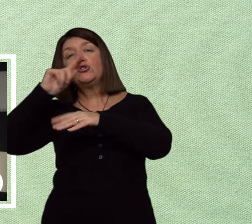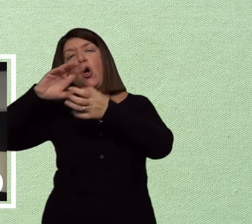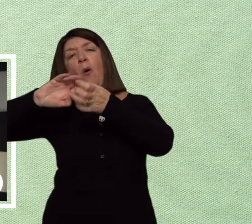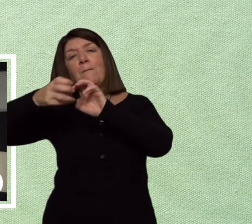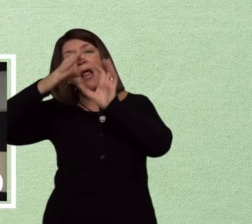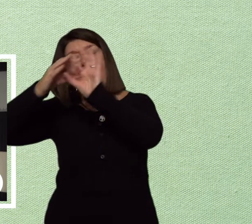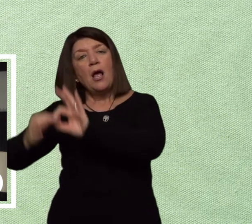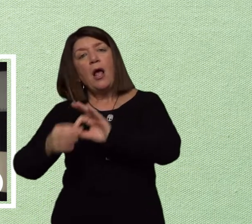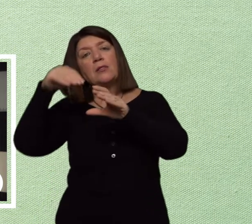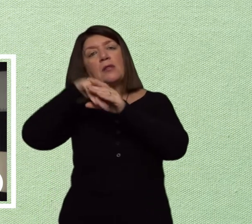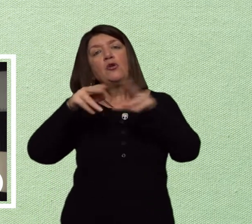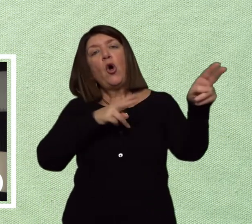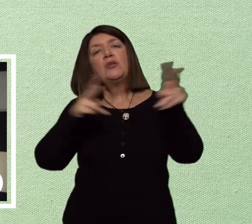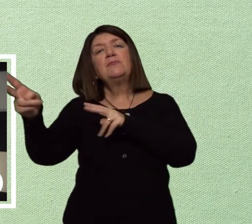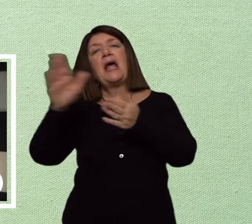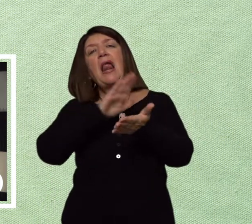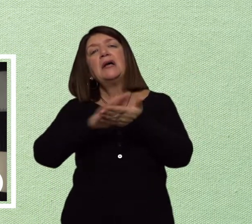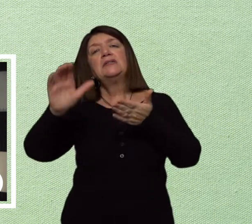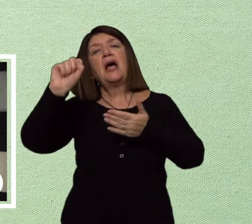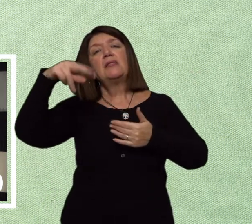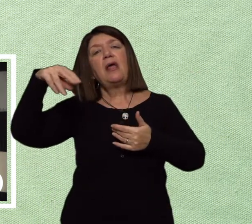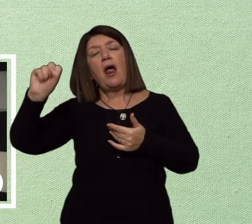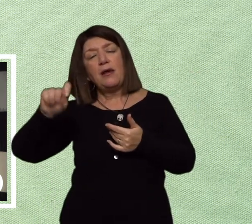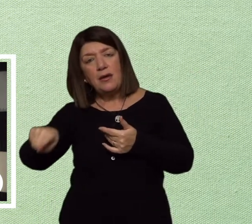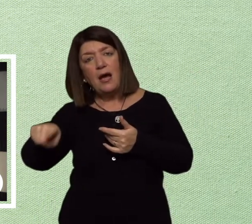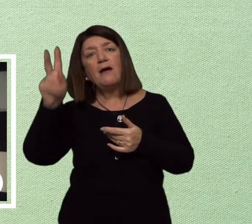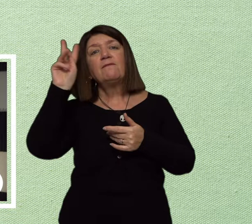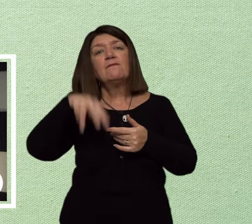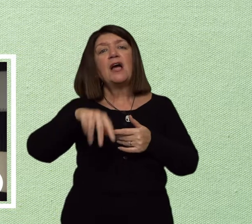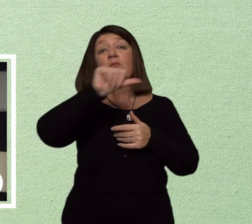con disabilità; il primo livello è quello che è destinato alla popolazione nell'ambito dei